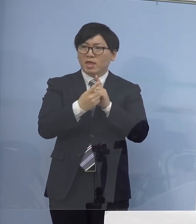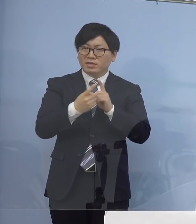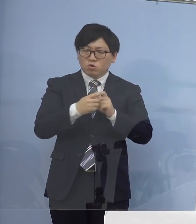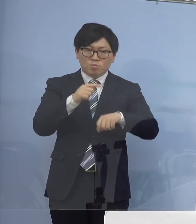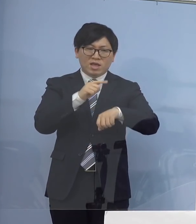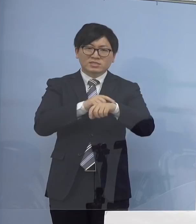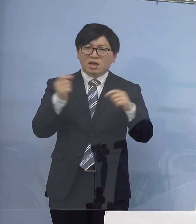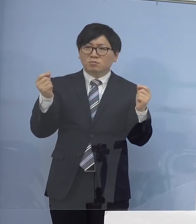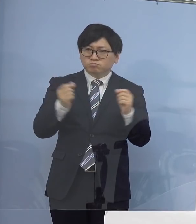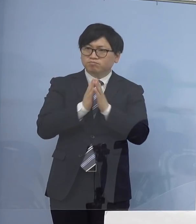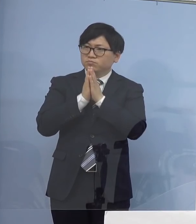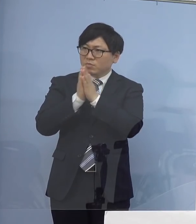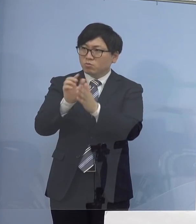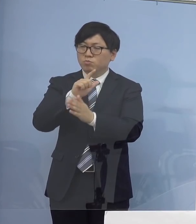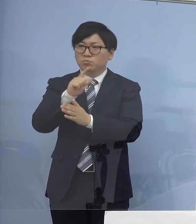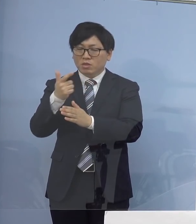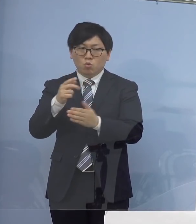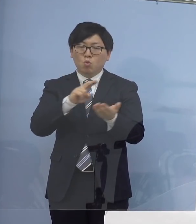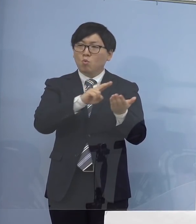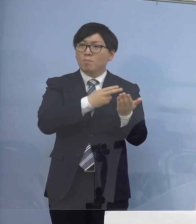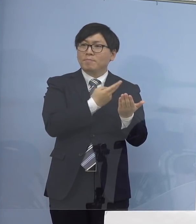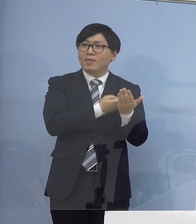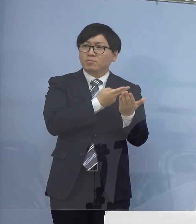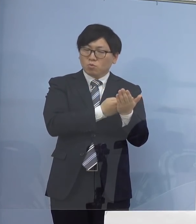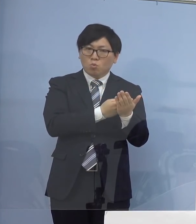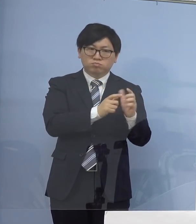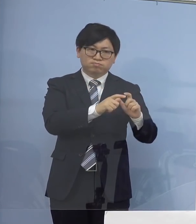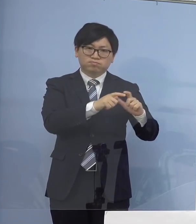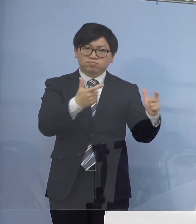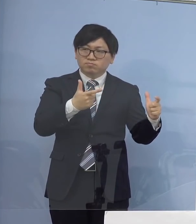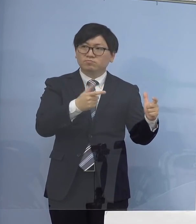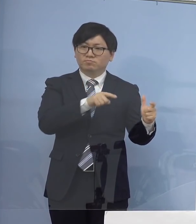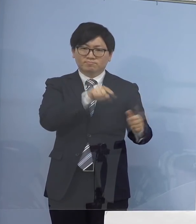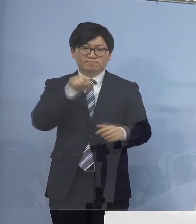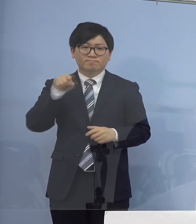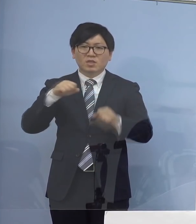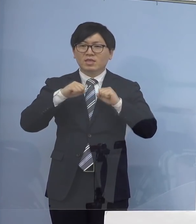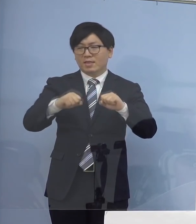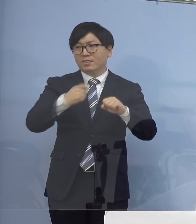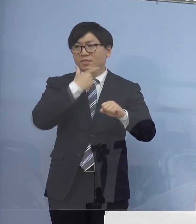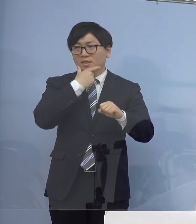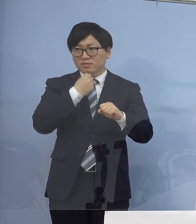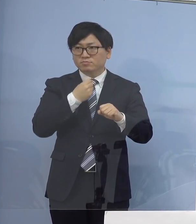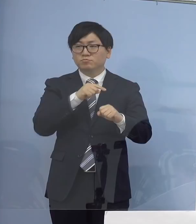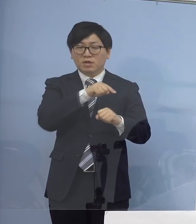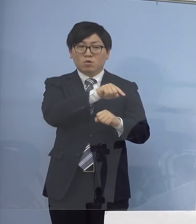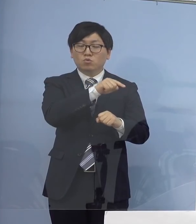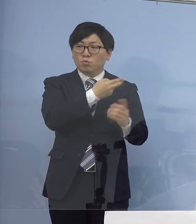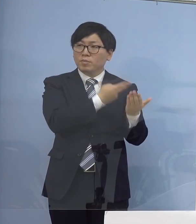それから病床の確保 しかもこれも患者さんの属性に合った形での確保と